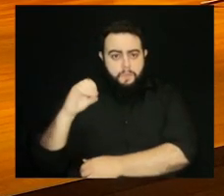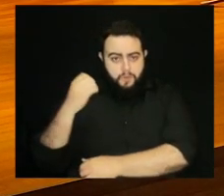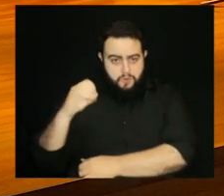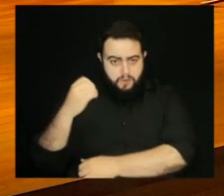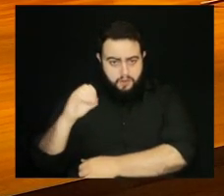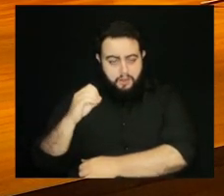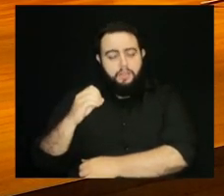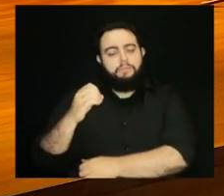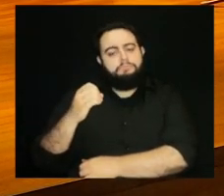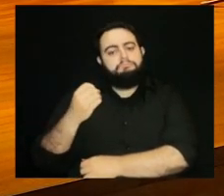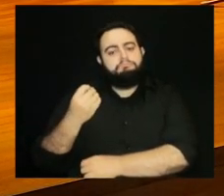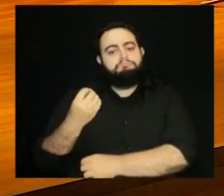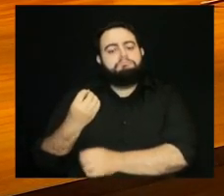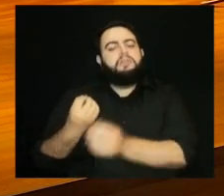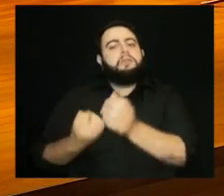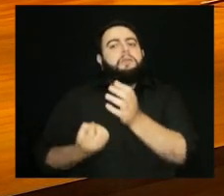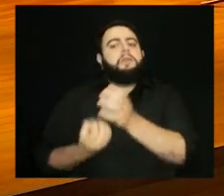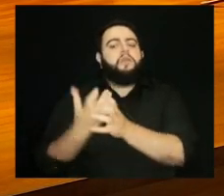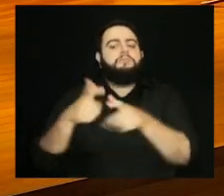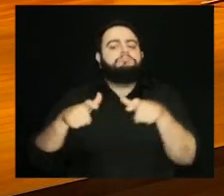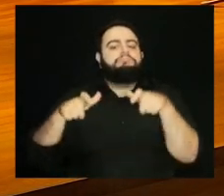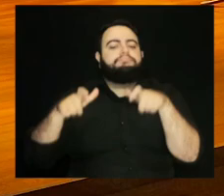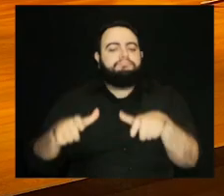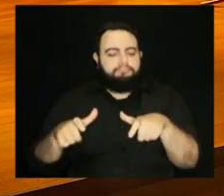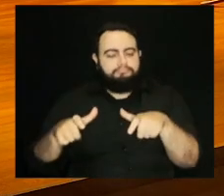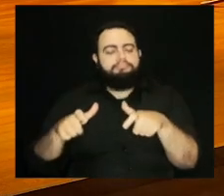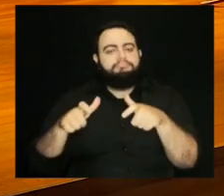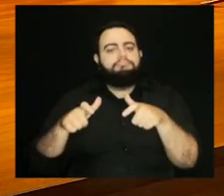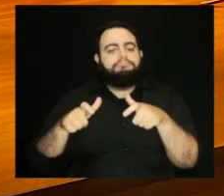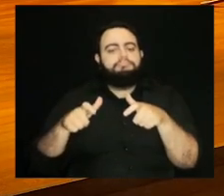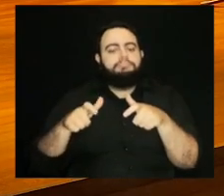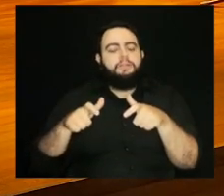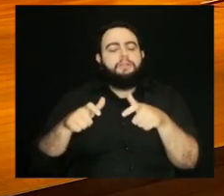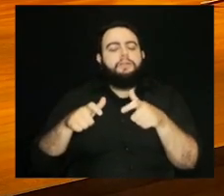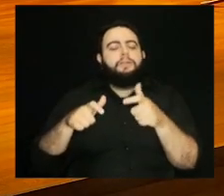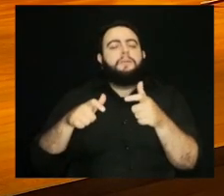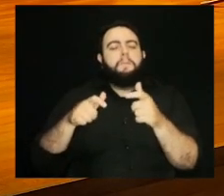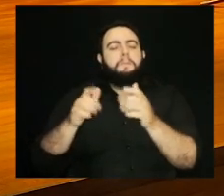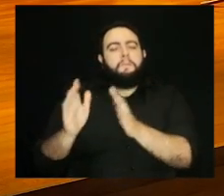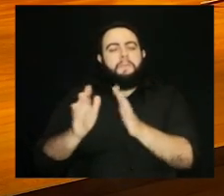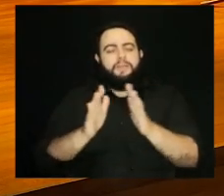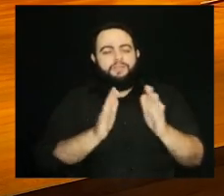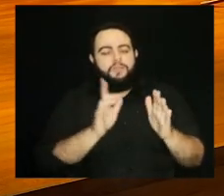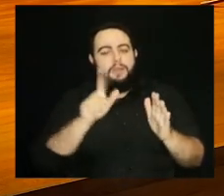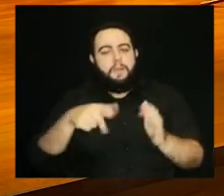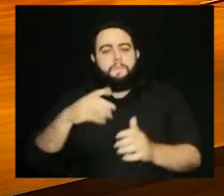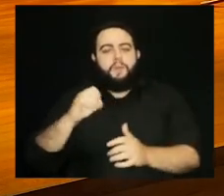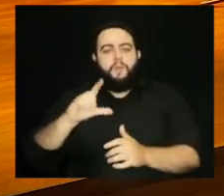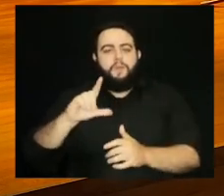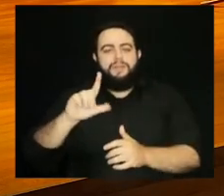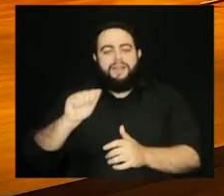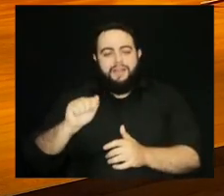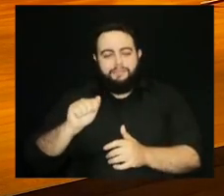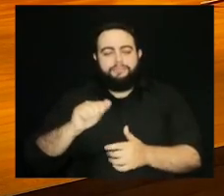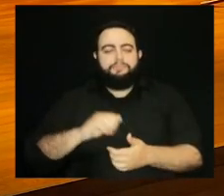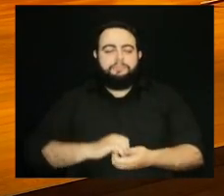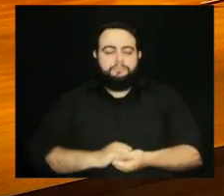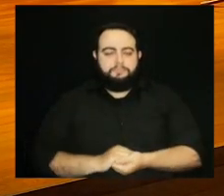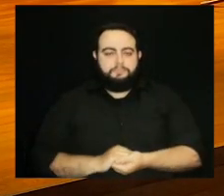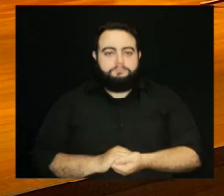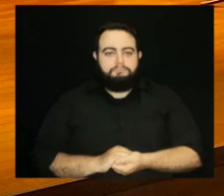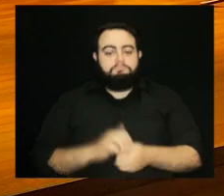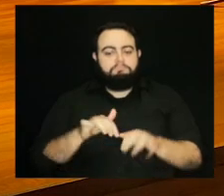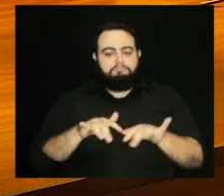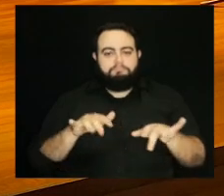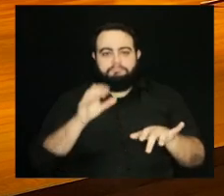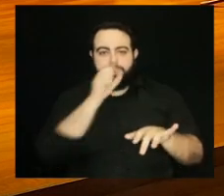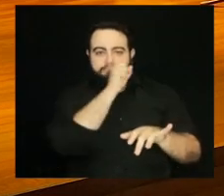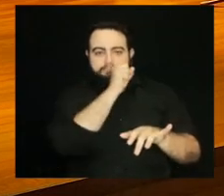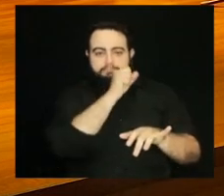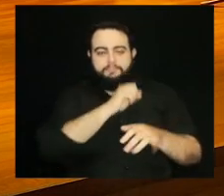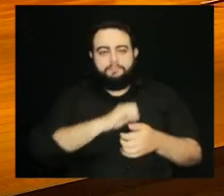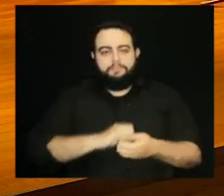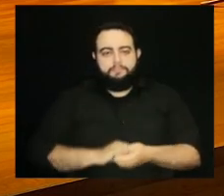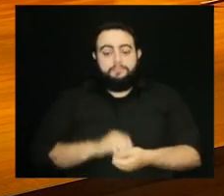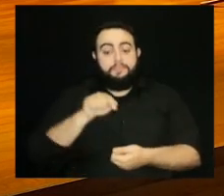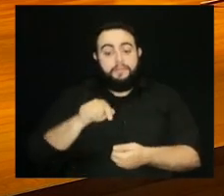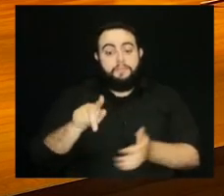um álbum de partituras com muitas músicas que são Polcas super Polcas. Essa é de 1873